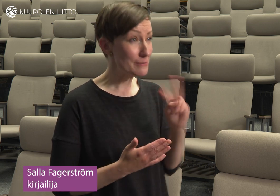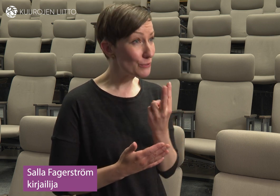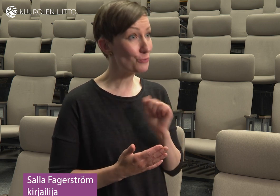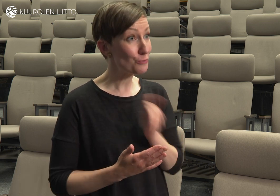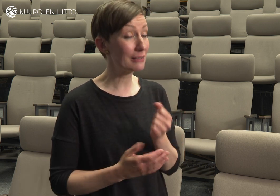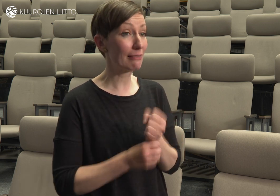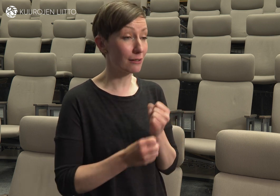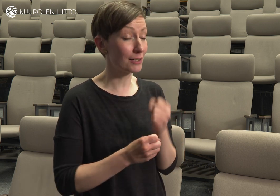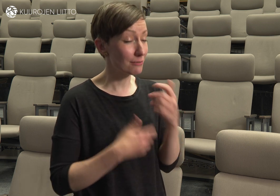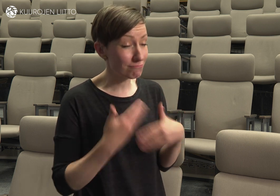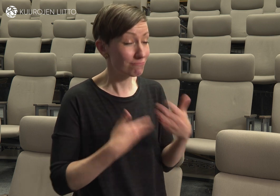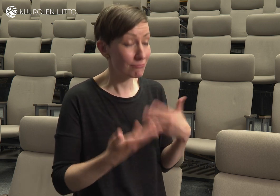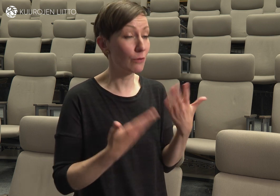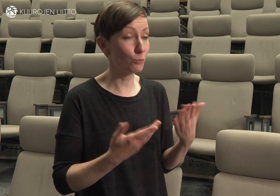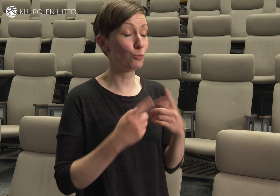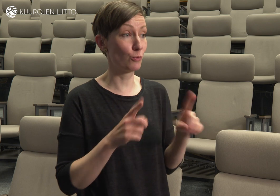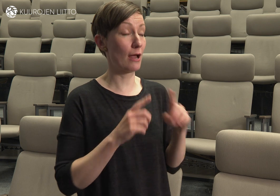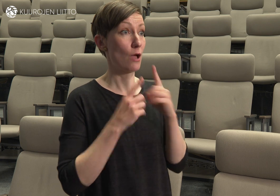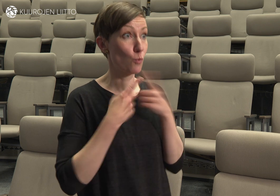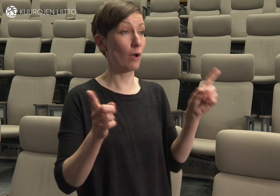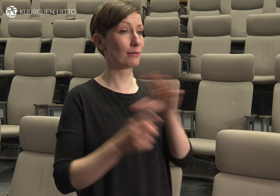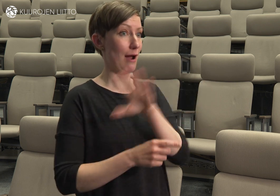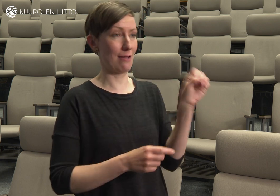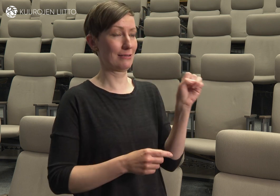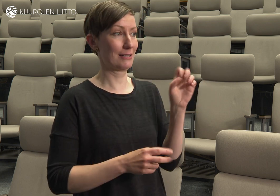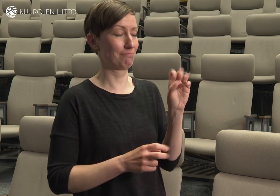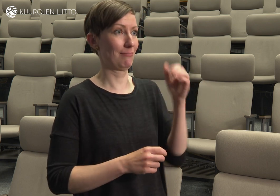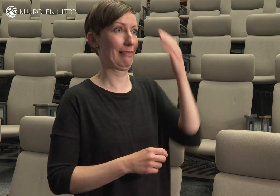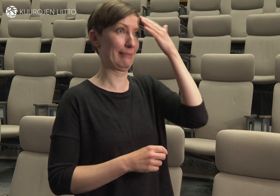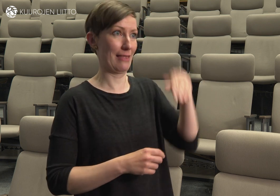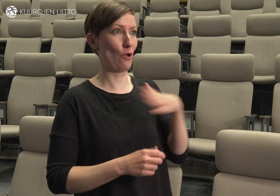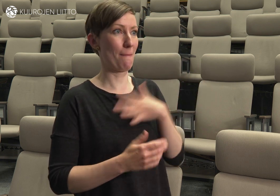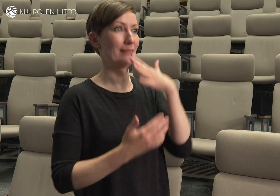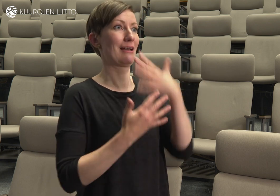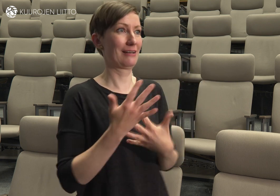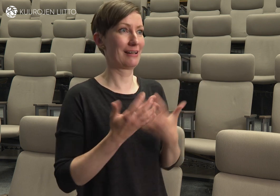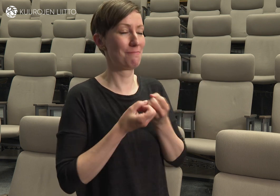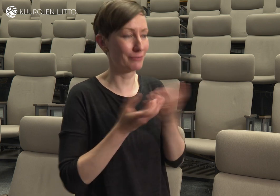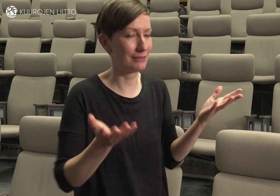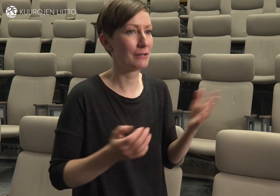ja tarinani kaikkien luettavaksi kahden vuoden itsenäisen puurtamisen jälkeen.